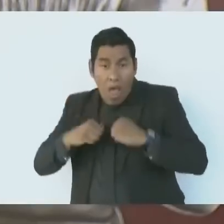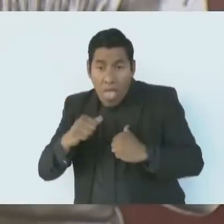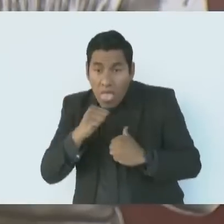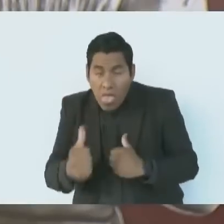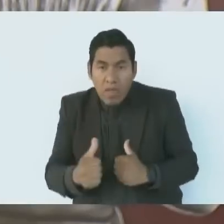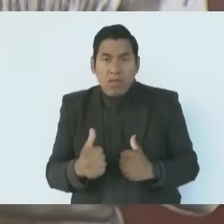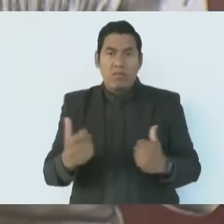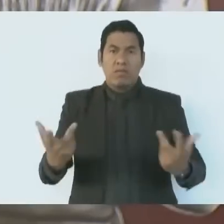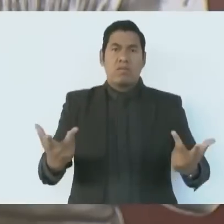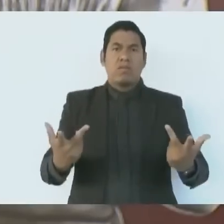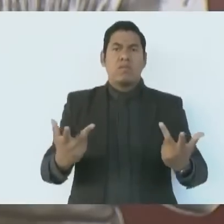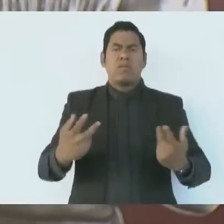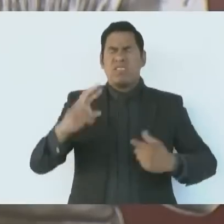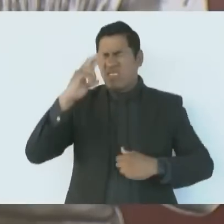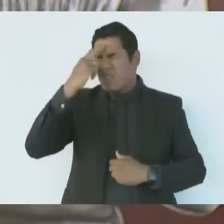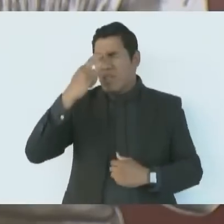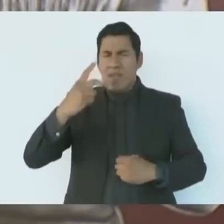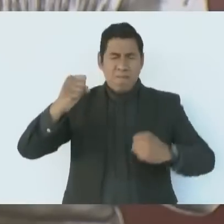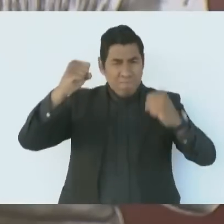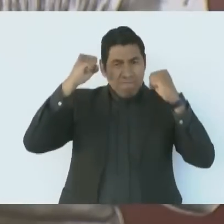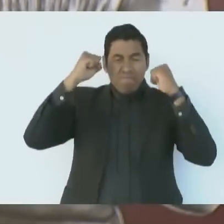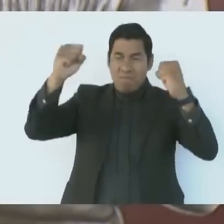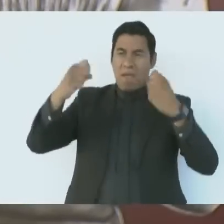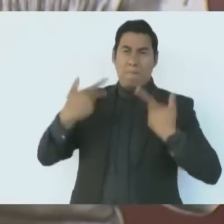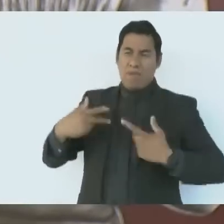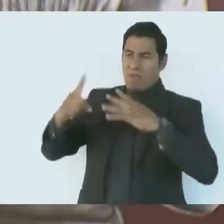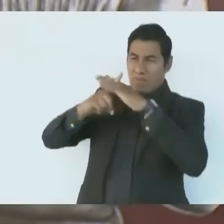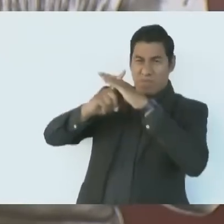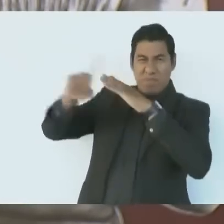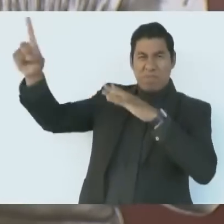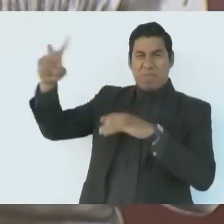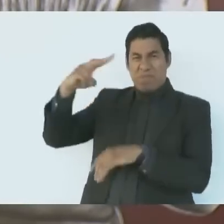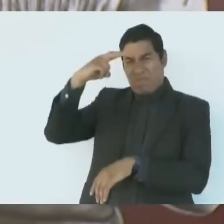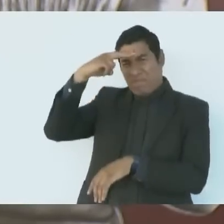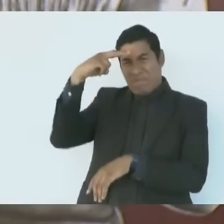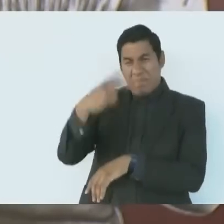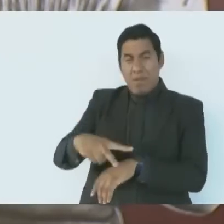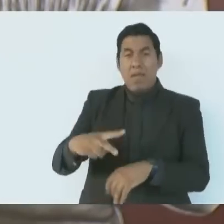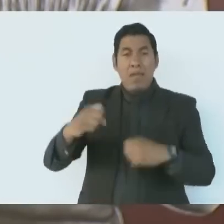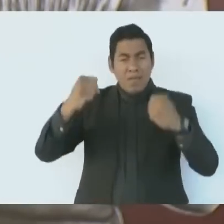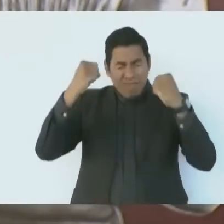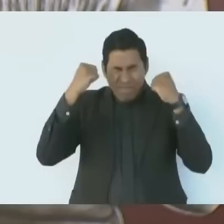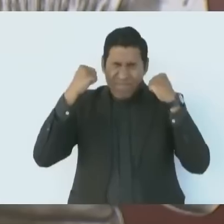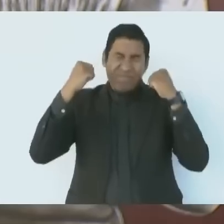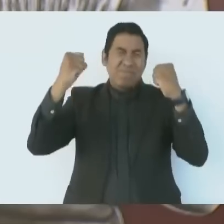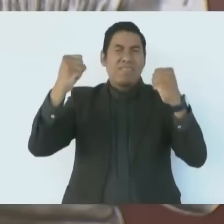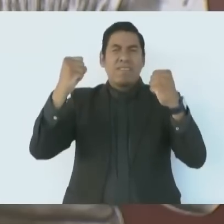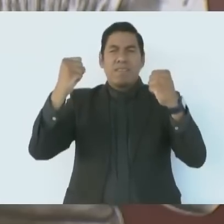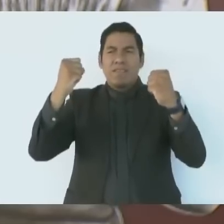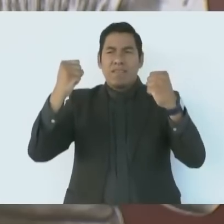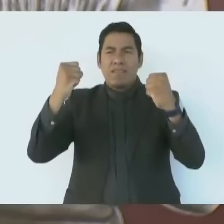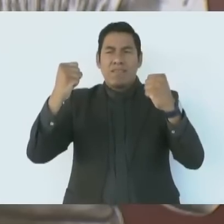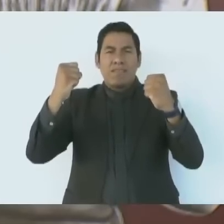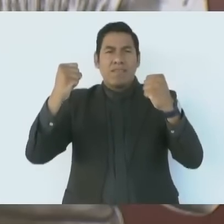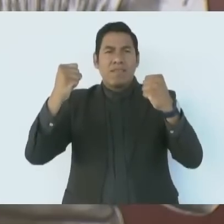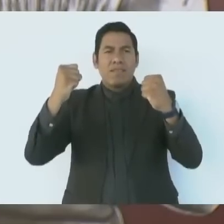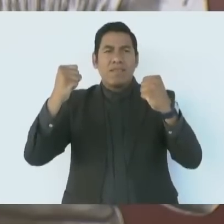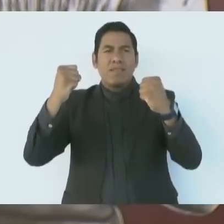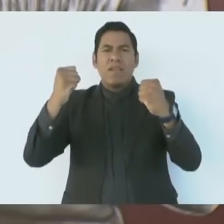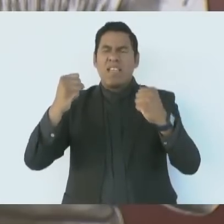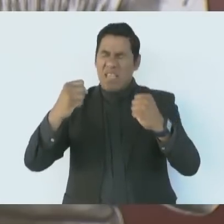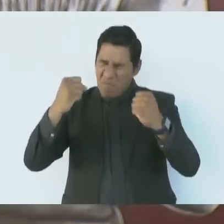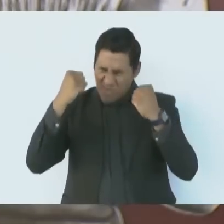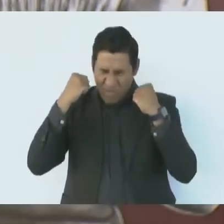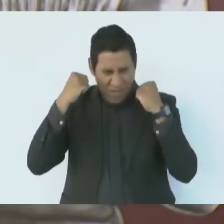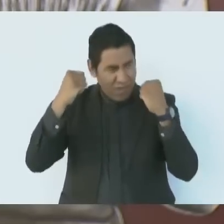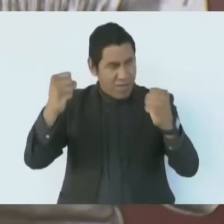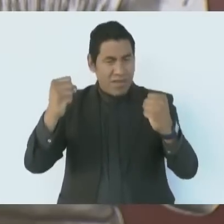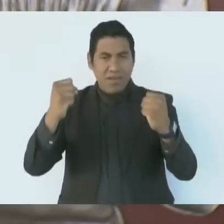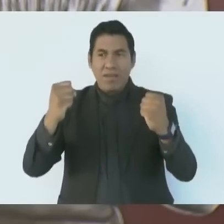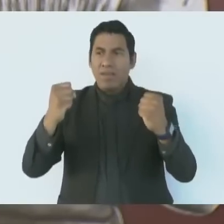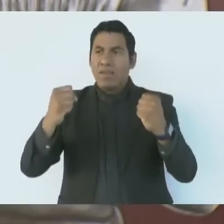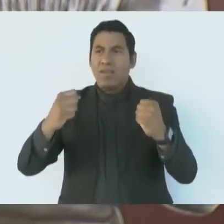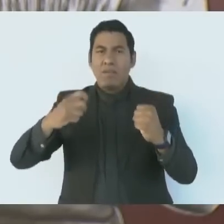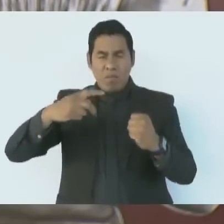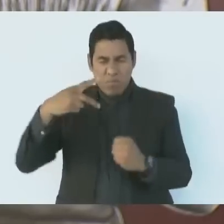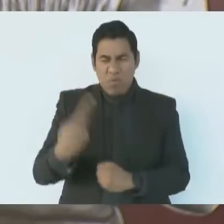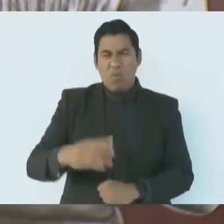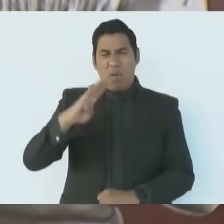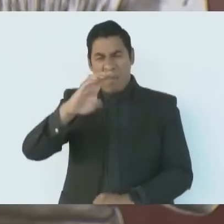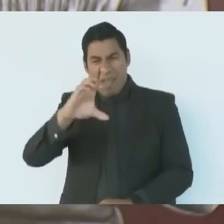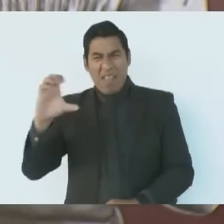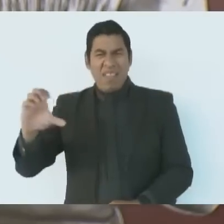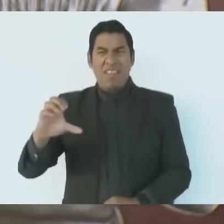paisanos que vivan los migrantes que viva Mexicali que viva Baja California que viva